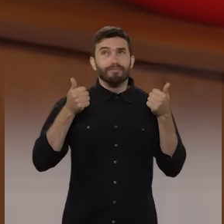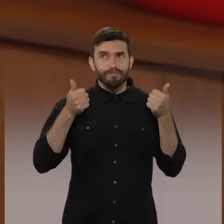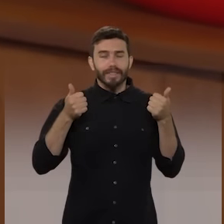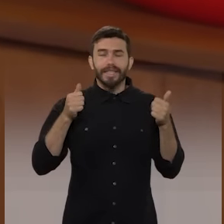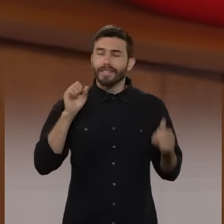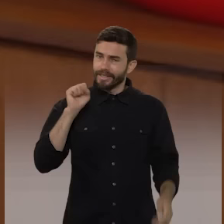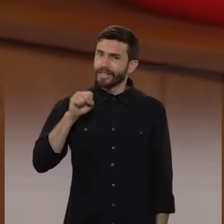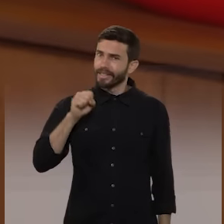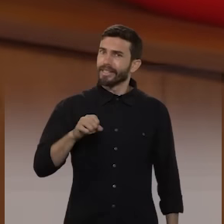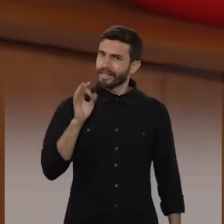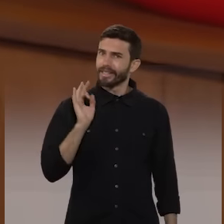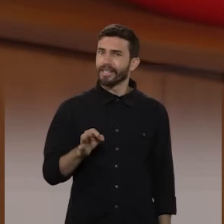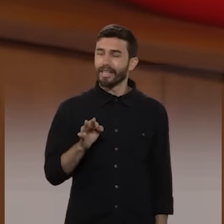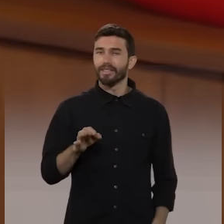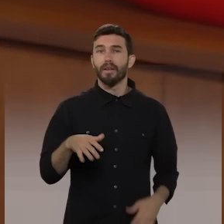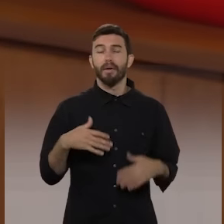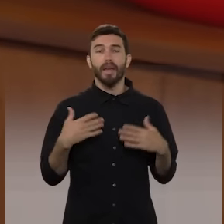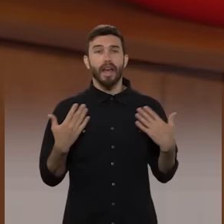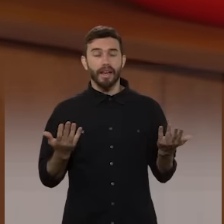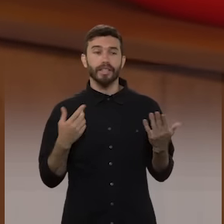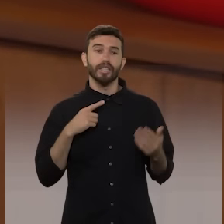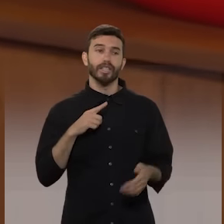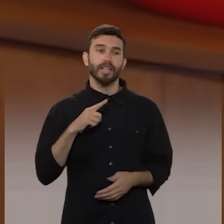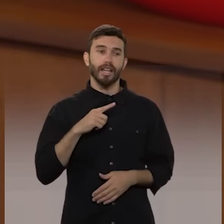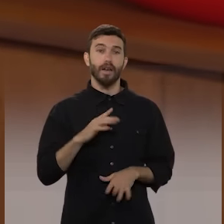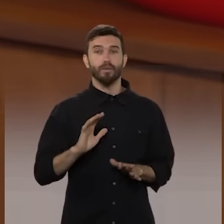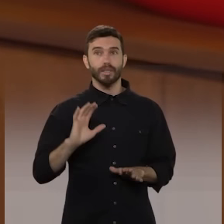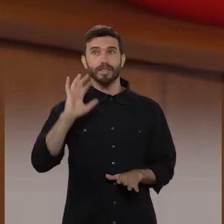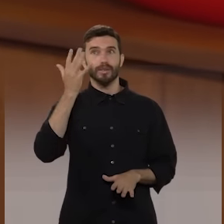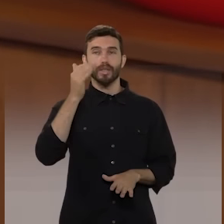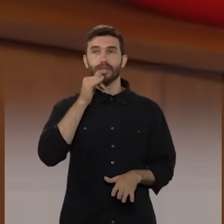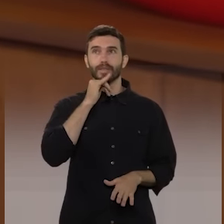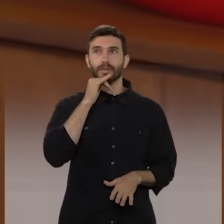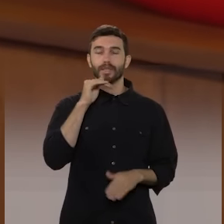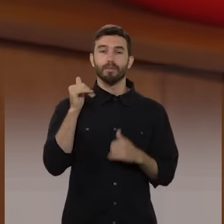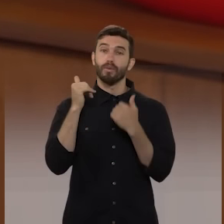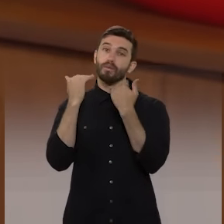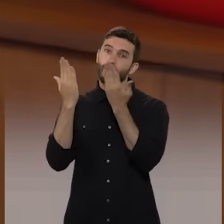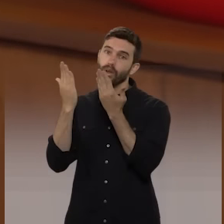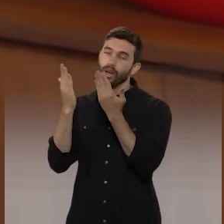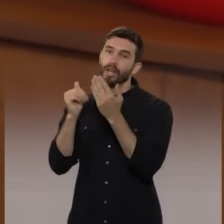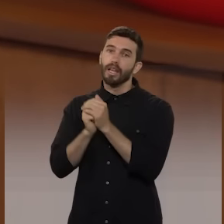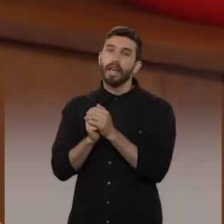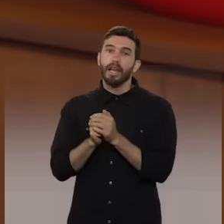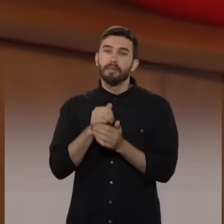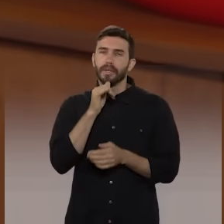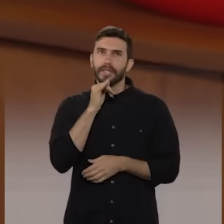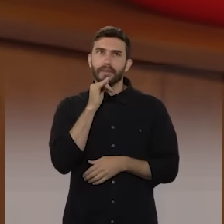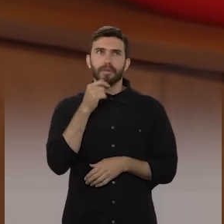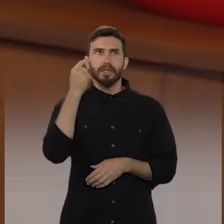Nós deixamos algumas situações fora, nós não vamos ter mais que imaginar que uma árvore vai derrubar